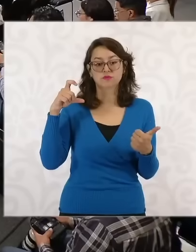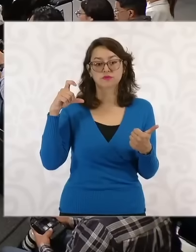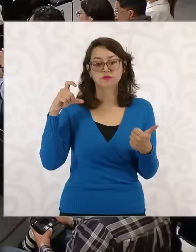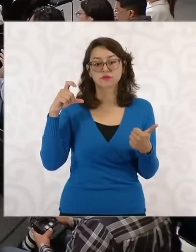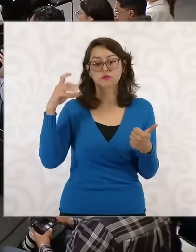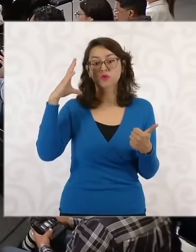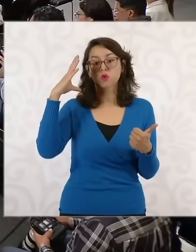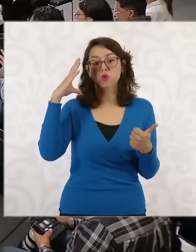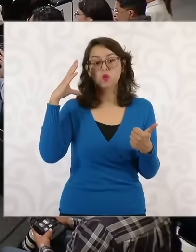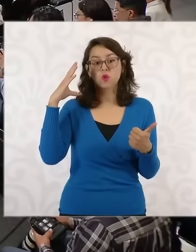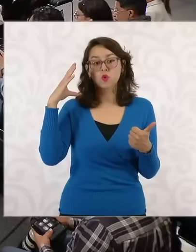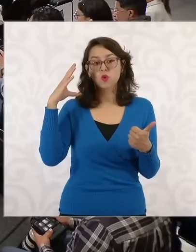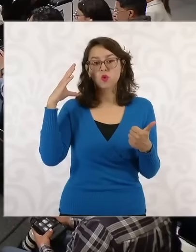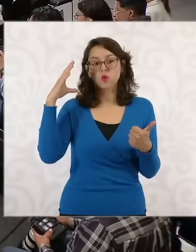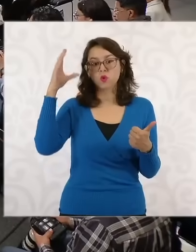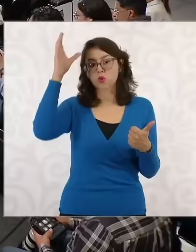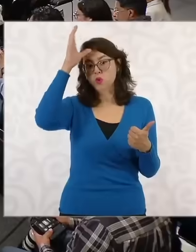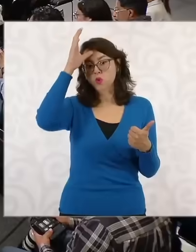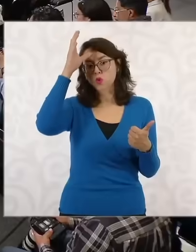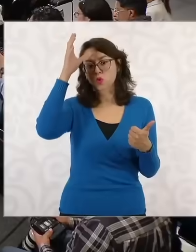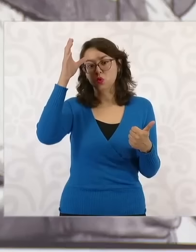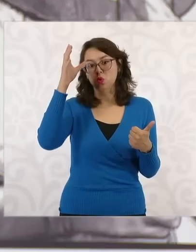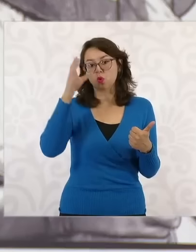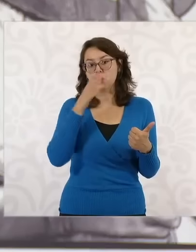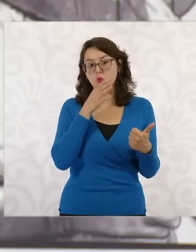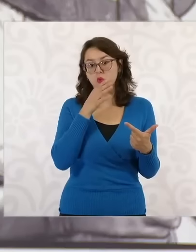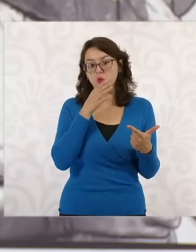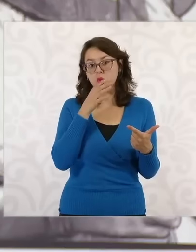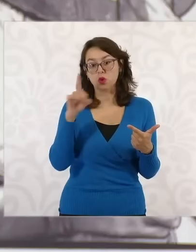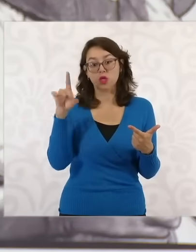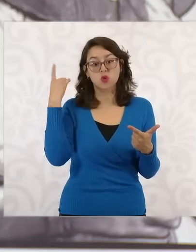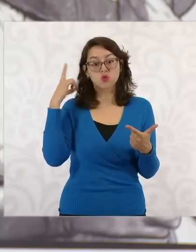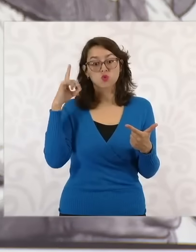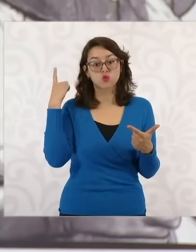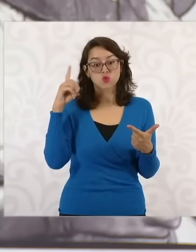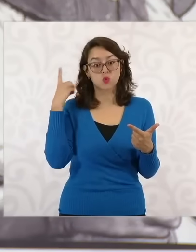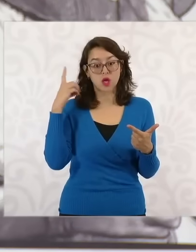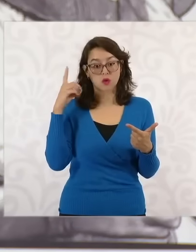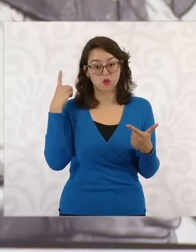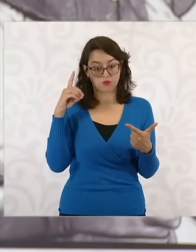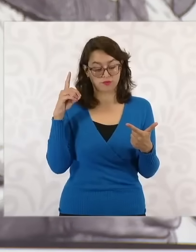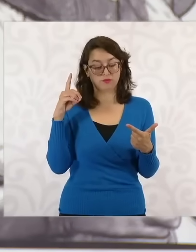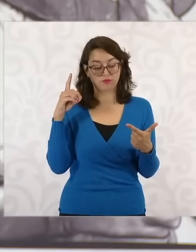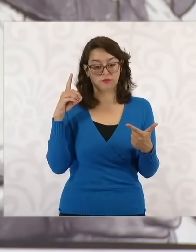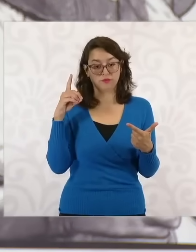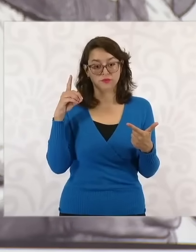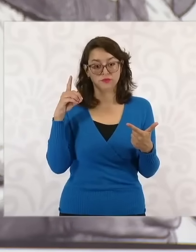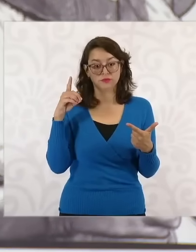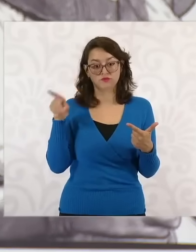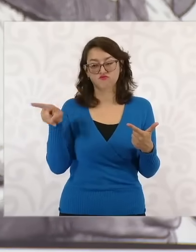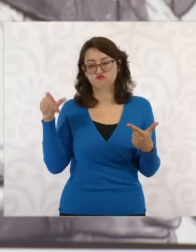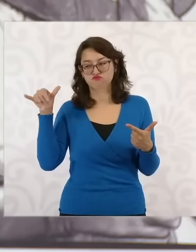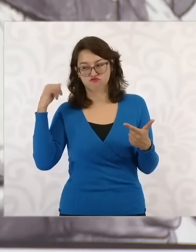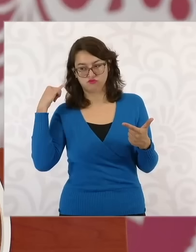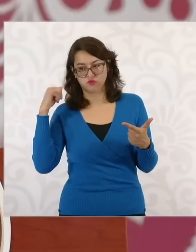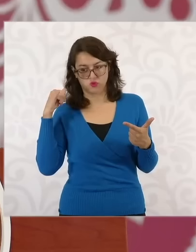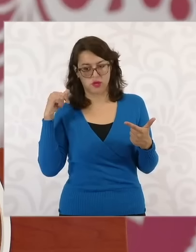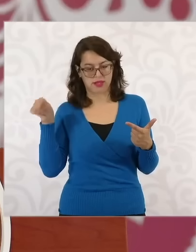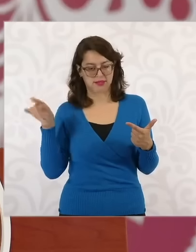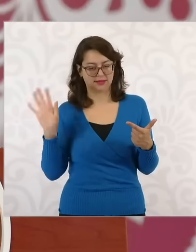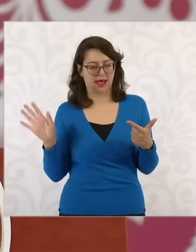Coahuila, Durango, bueno, Yucatán, pero Yucatán se incorpora ya en a finales de este año, eh,